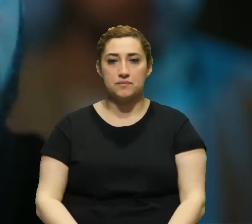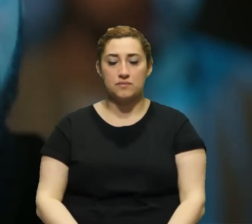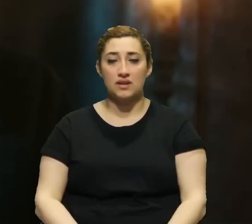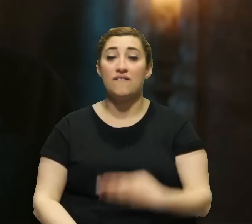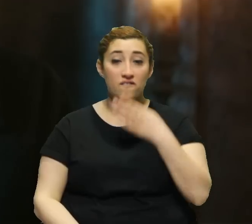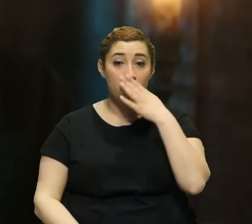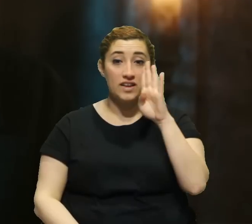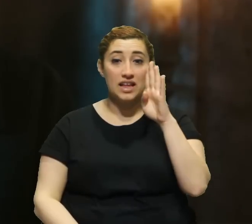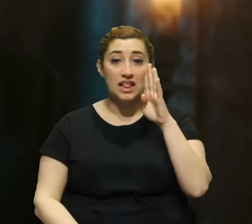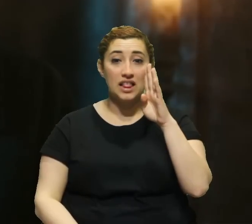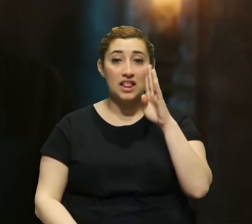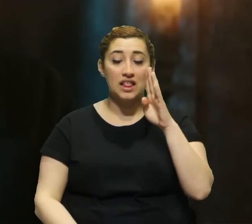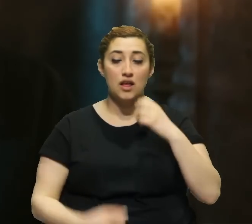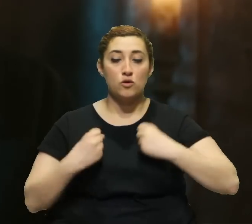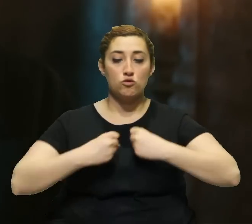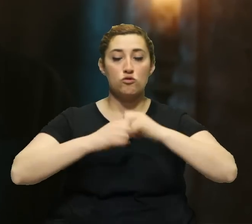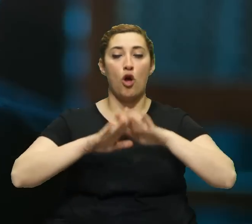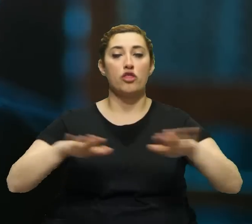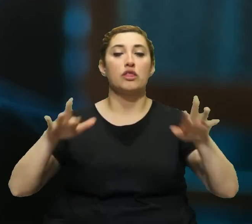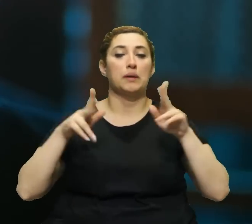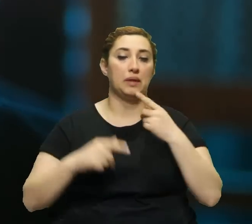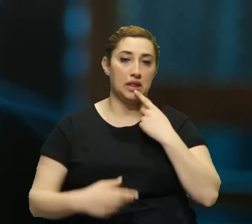Fil; bir taht gibidir dedi.